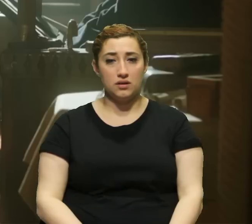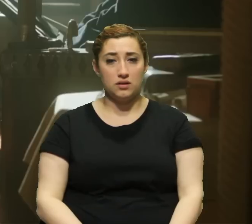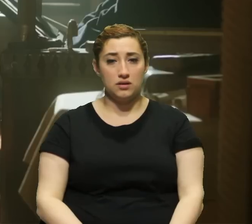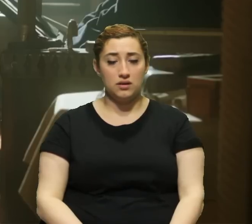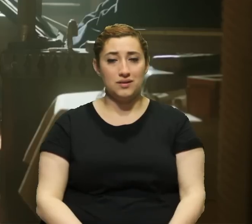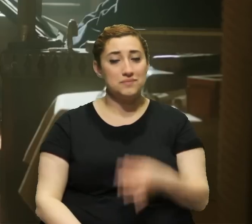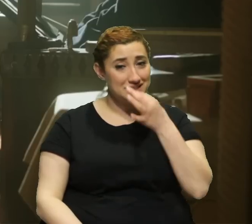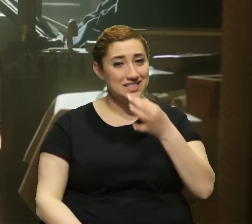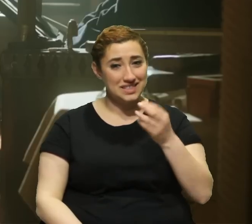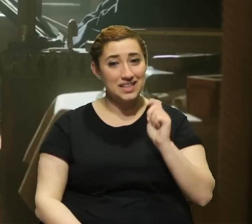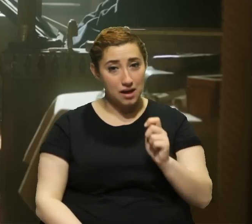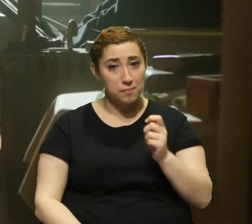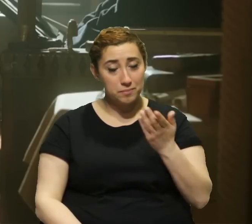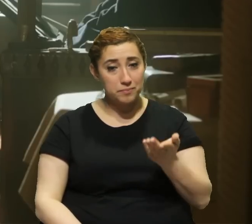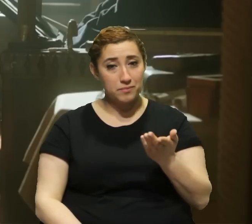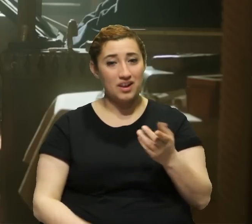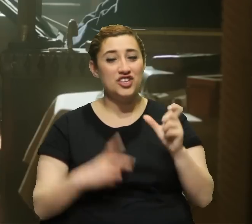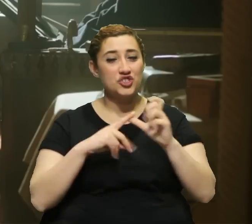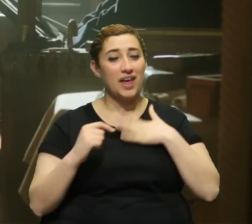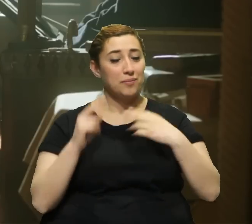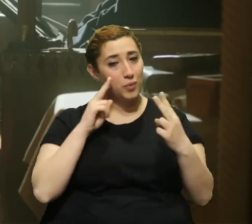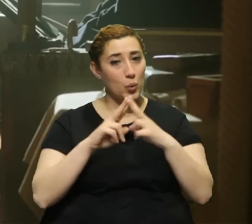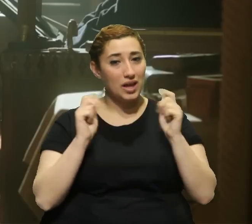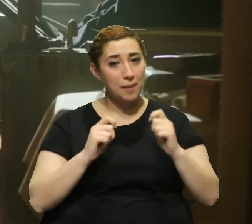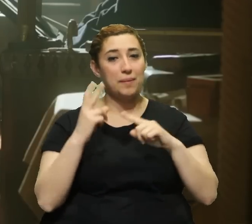Hele müsaade et de... ...Şeyh’imizi görelim bari İlyas Efendi.